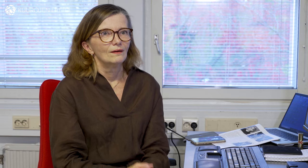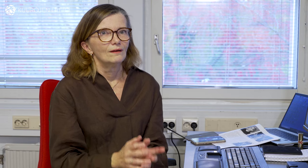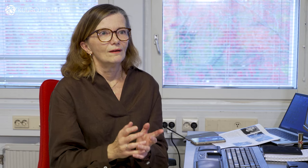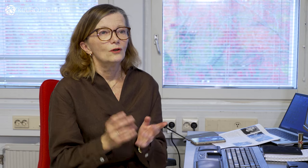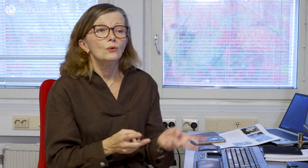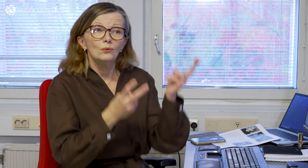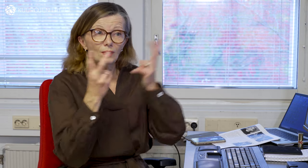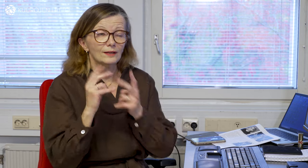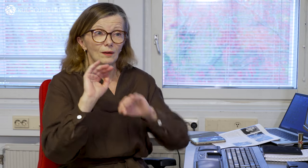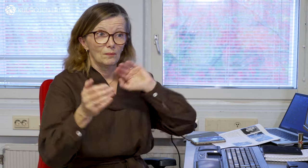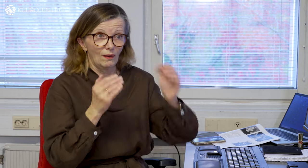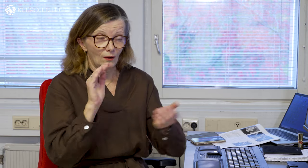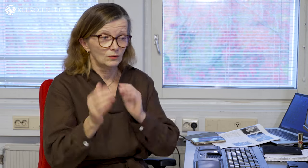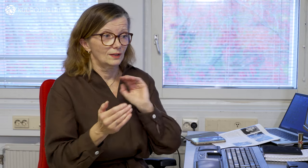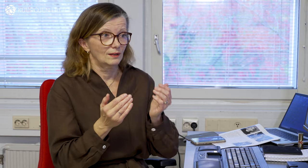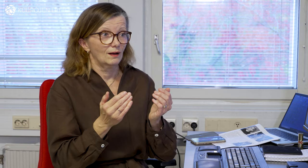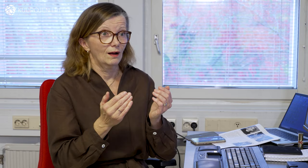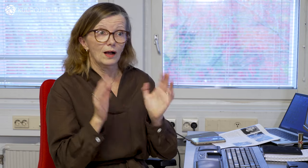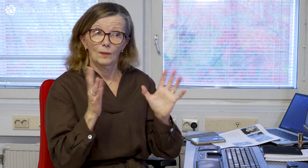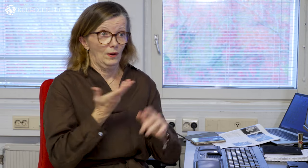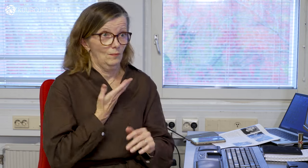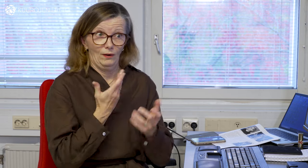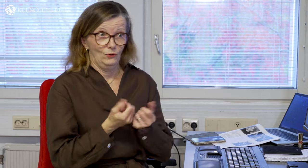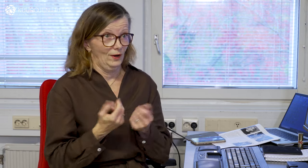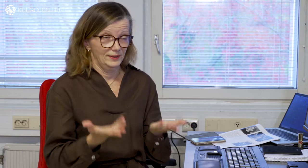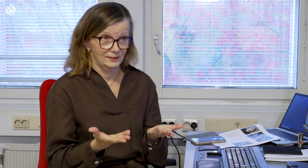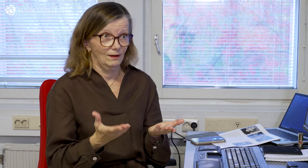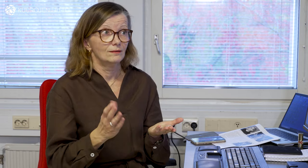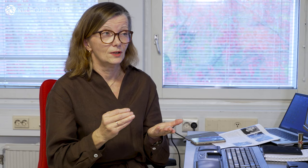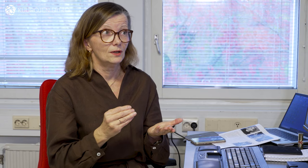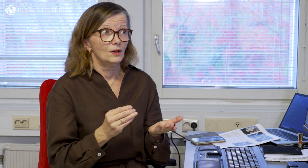Emme saa kovin paljon palautetta, -